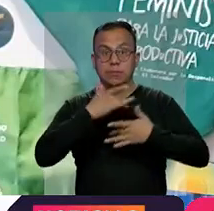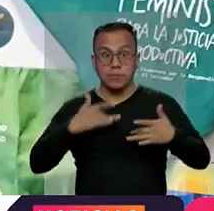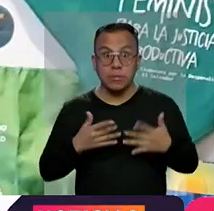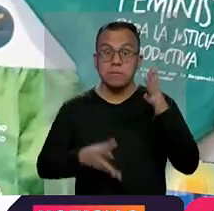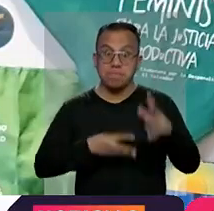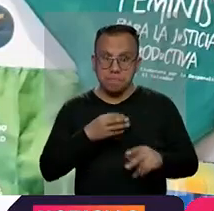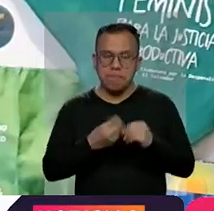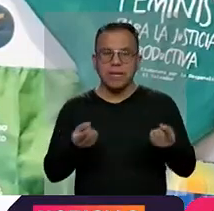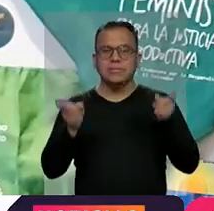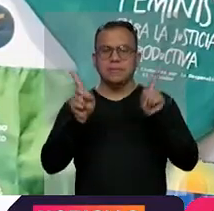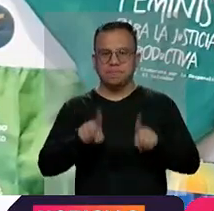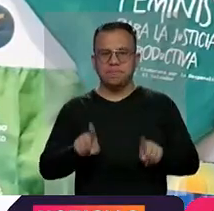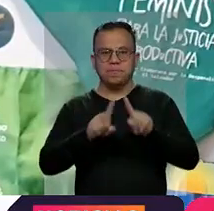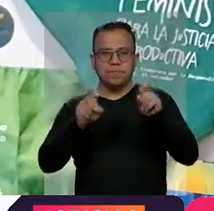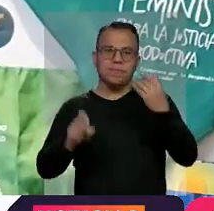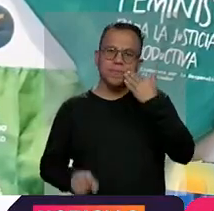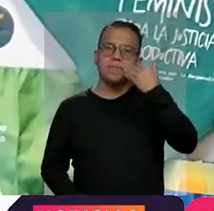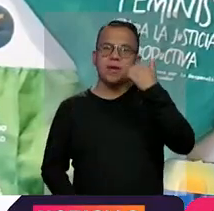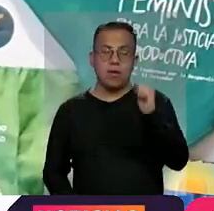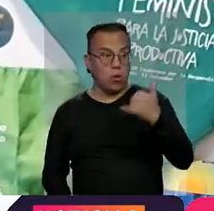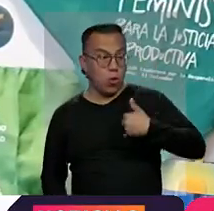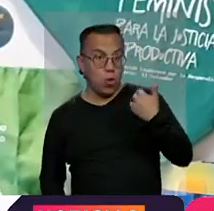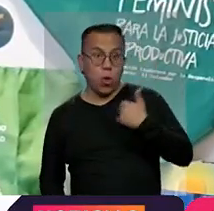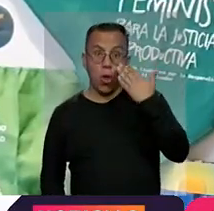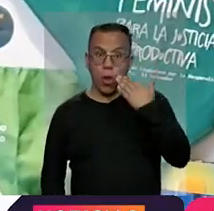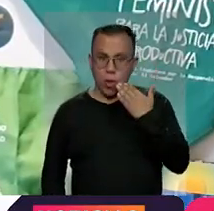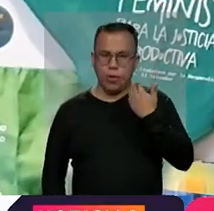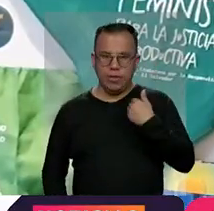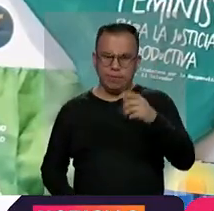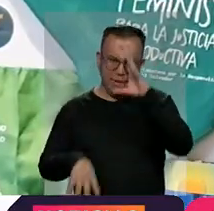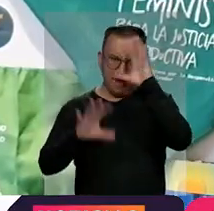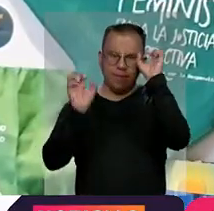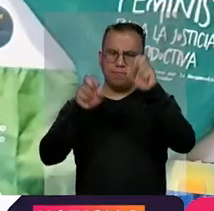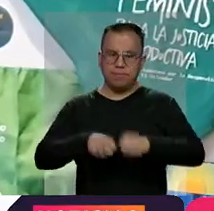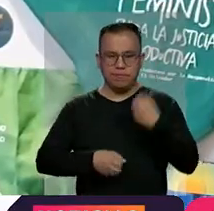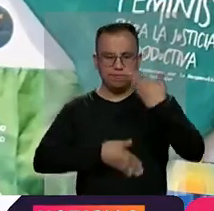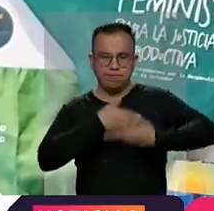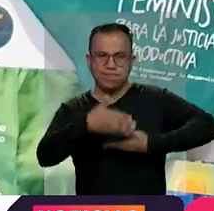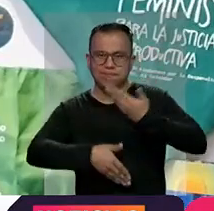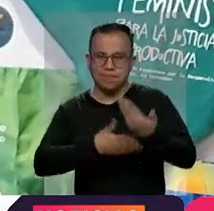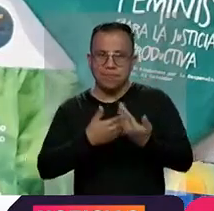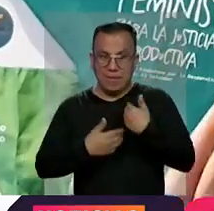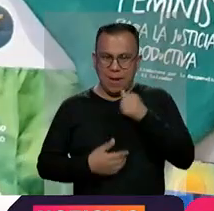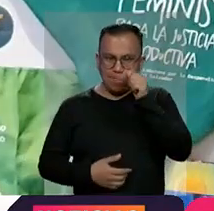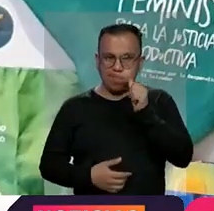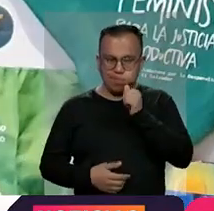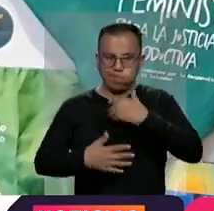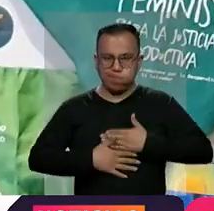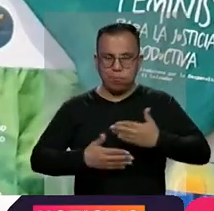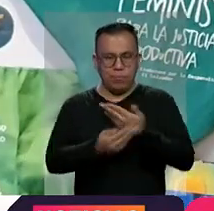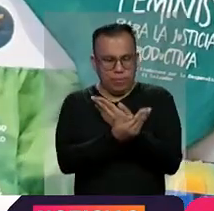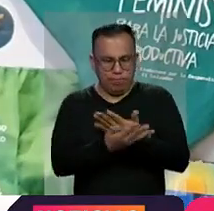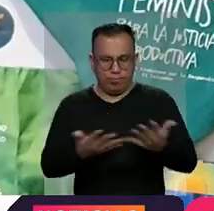INICIATIVAS DE SALUD PORQUE SOLAMENTE REGULANDO LA TRAVéS DE INICIATIVAS DE SALUD ESTAMOS